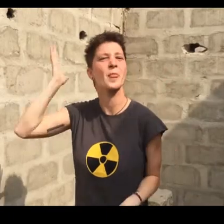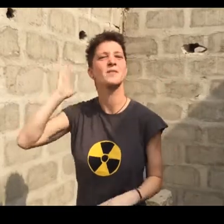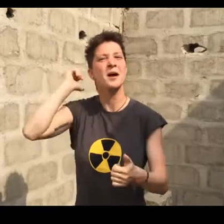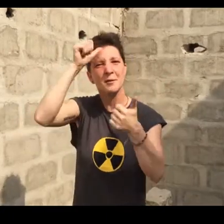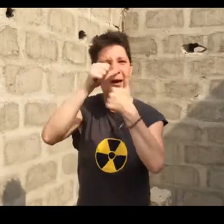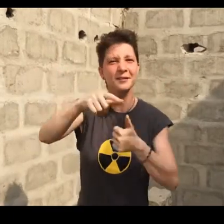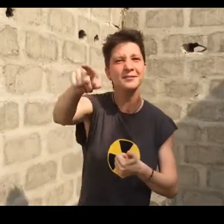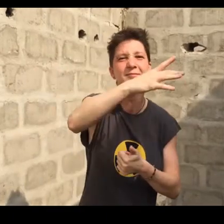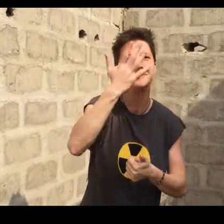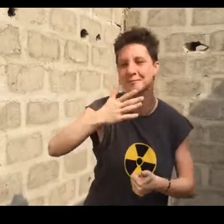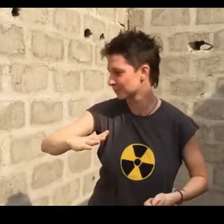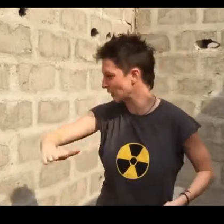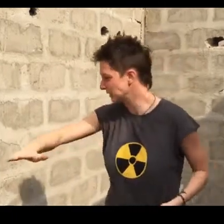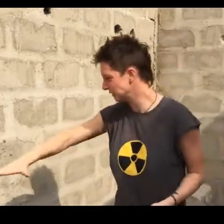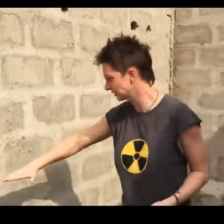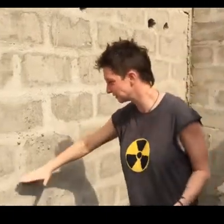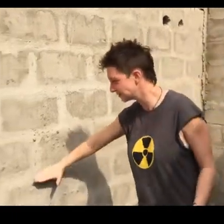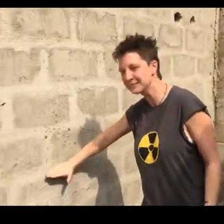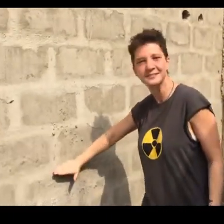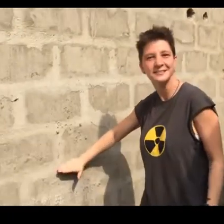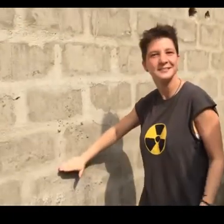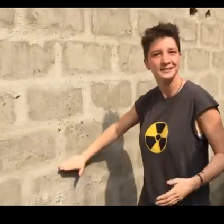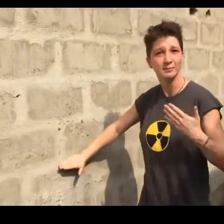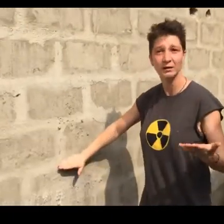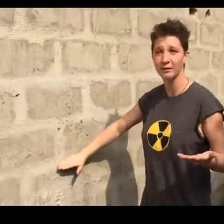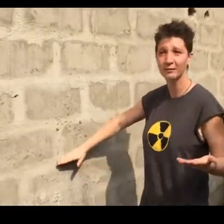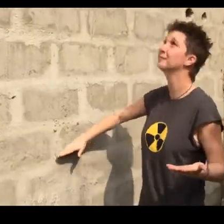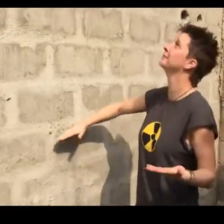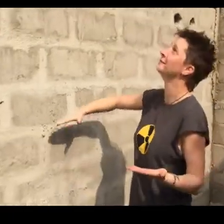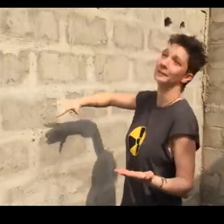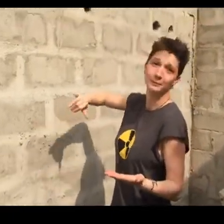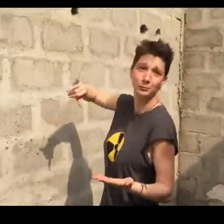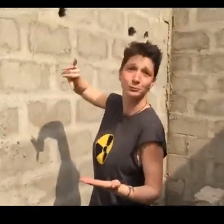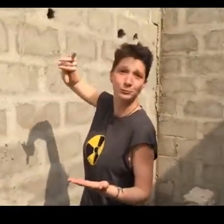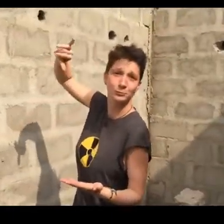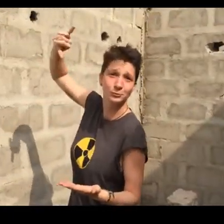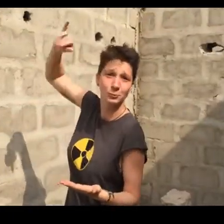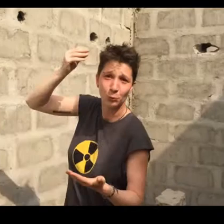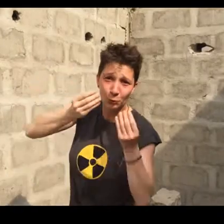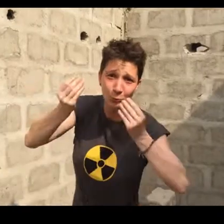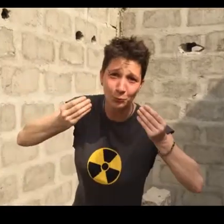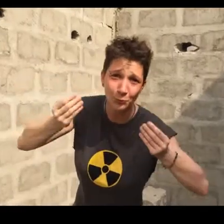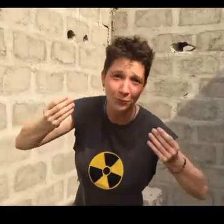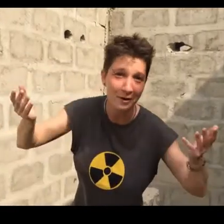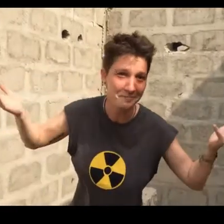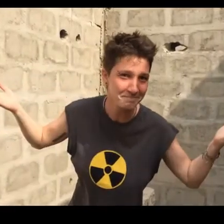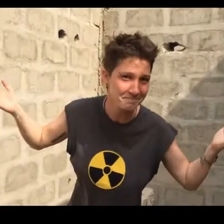Rappelez-vous, la dernière fois, c'était à moitié jusque-là Maintenant, ça va jusqu'où?